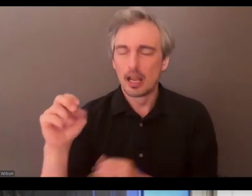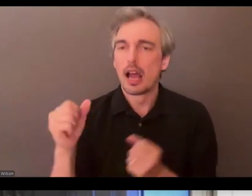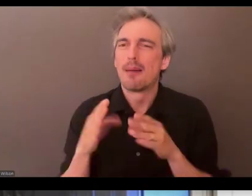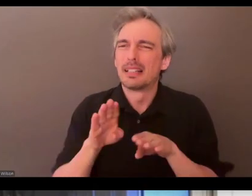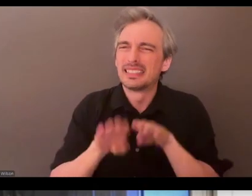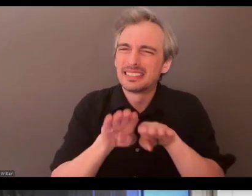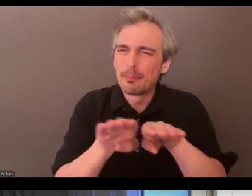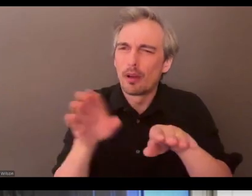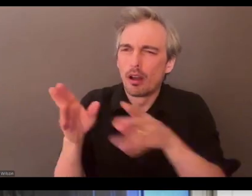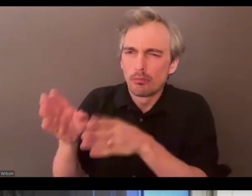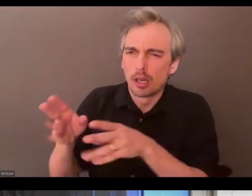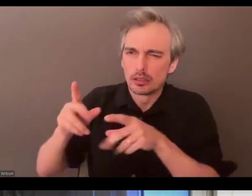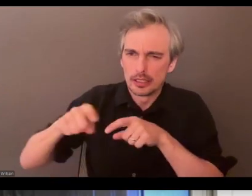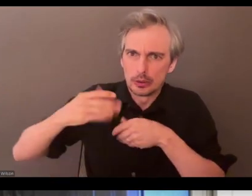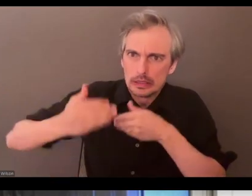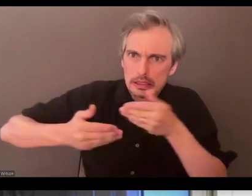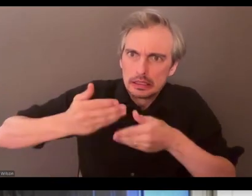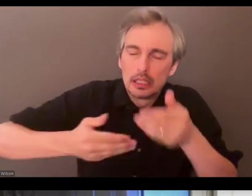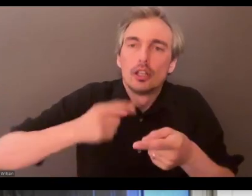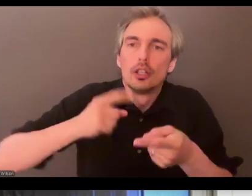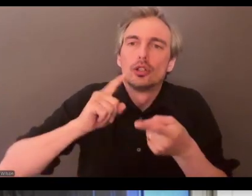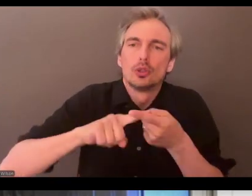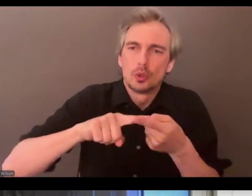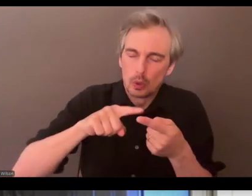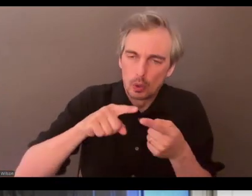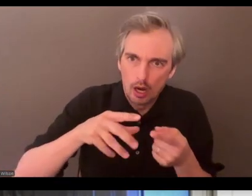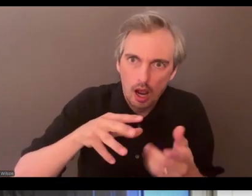できるだけ早く意味を理解できるようにしたいのです。